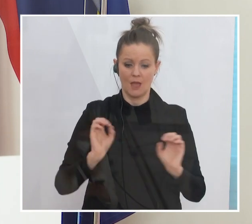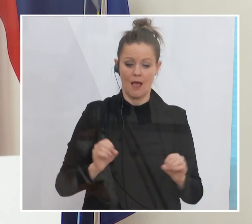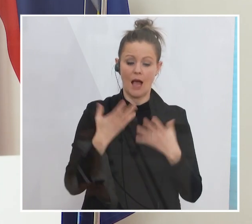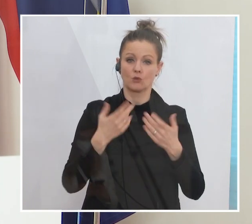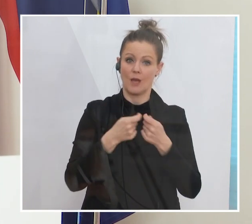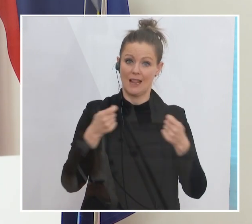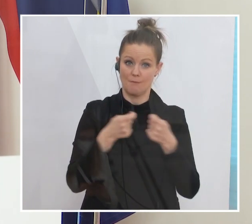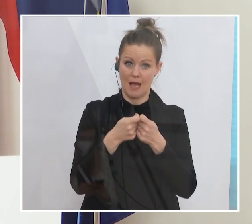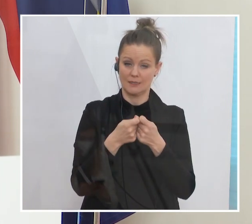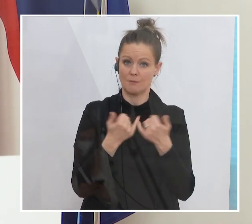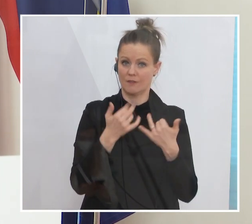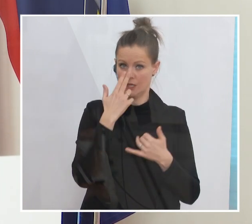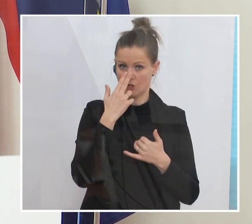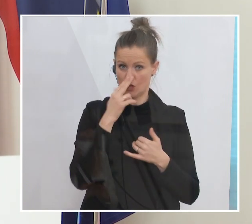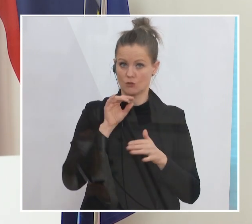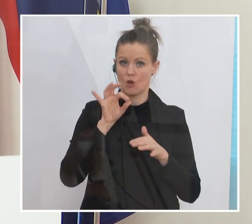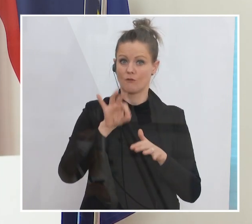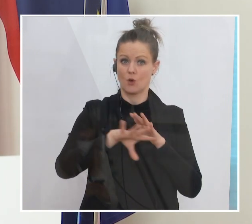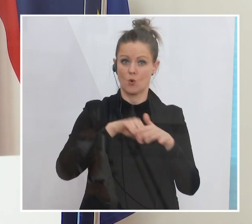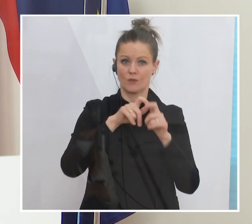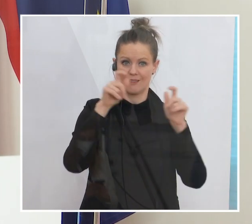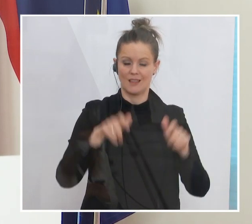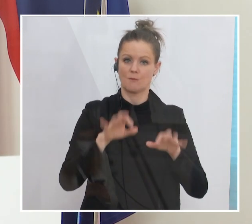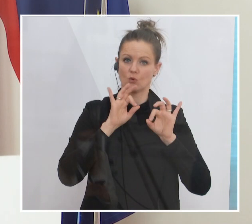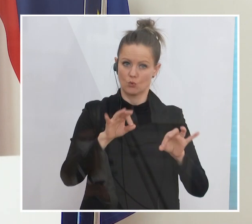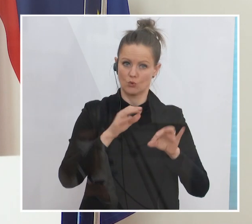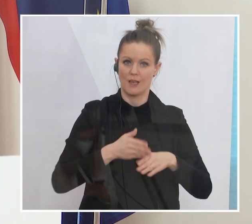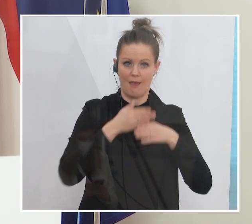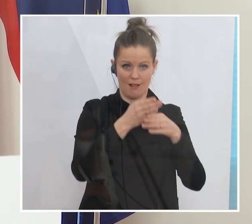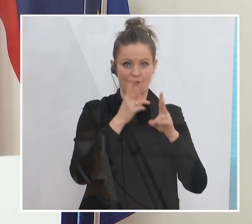um den Unternehmen weiter durch diese schwierige Zeit zu helfen und damit auch Arbeitsplätze zu